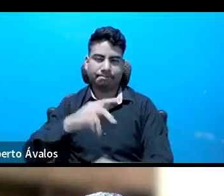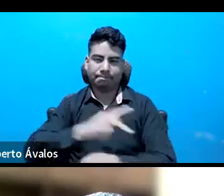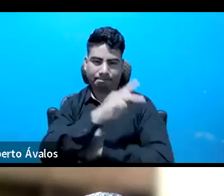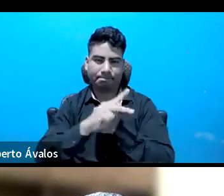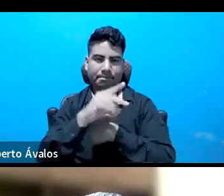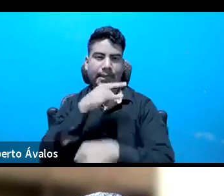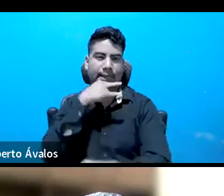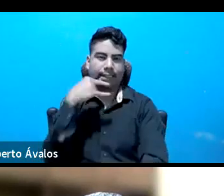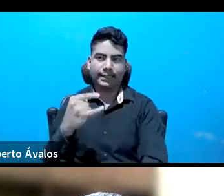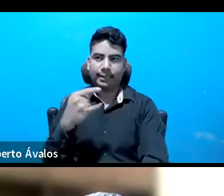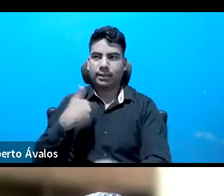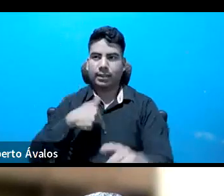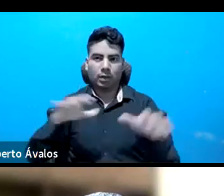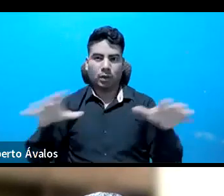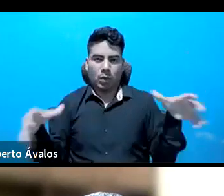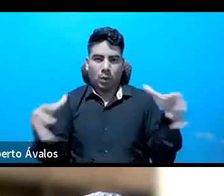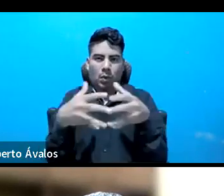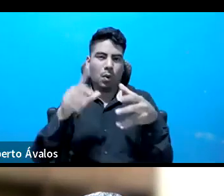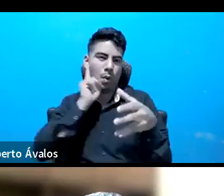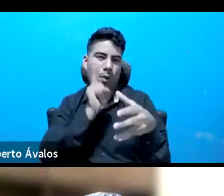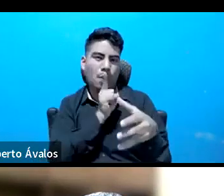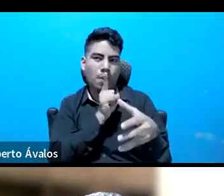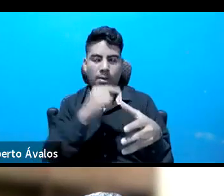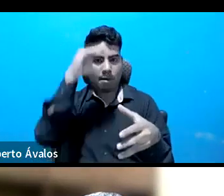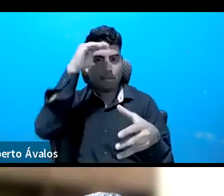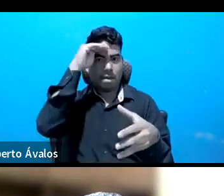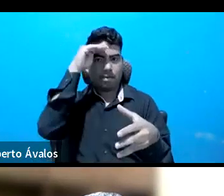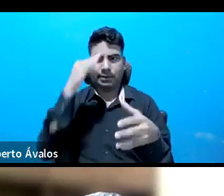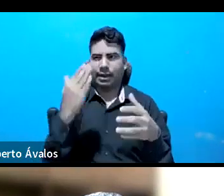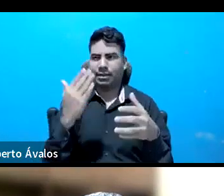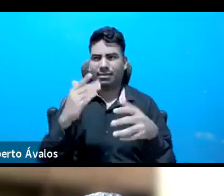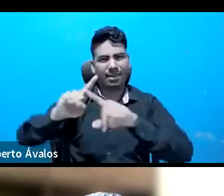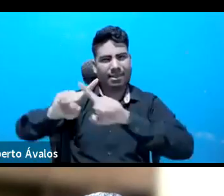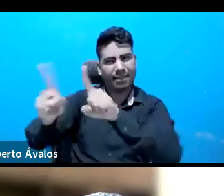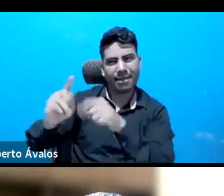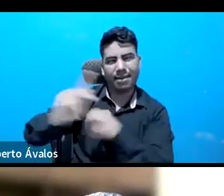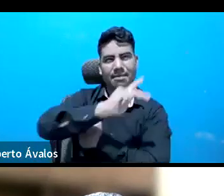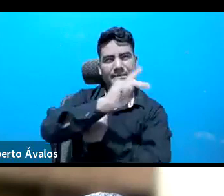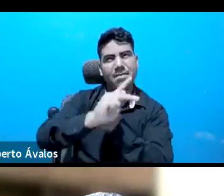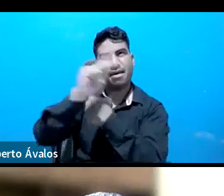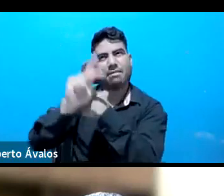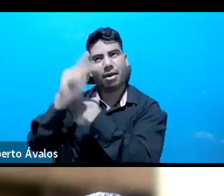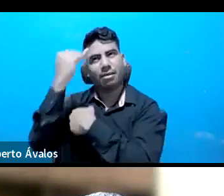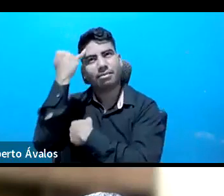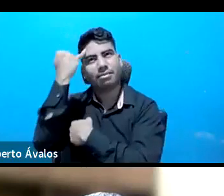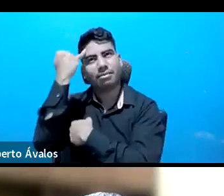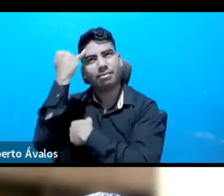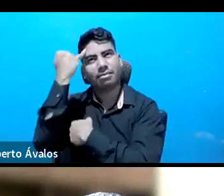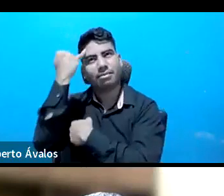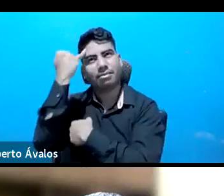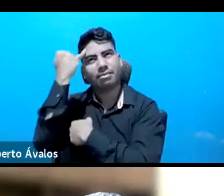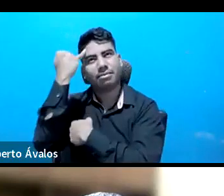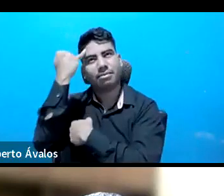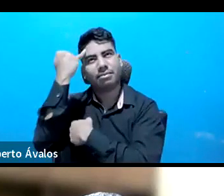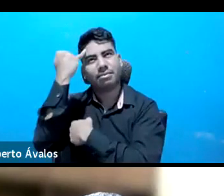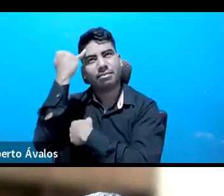más darte como la experiencia que seguía acá también dentro de la comunidad sorda que pensé pensé que era bien pensé que era bien diferente, no en otros países, pero veo que